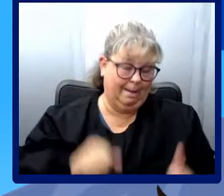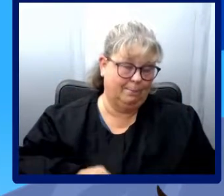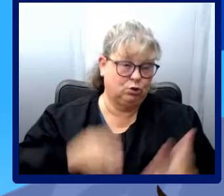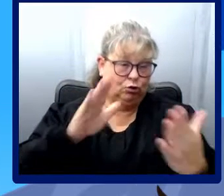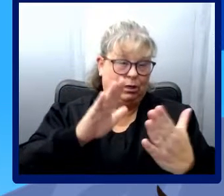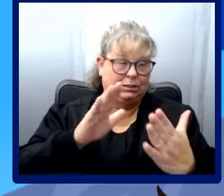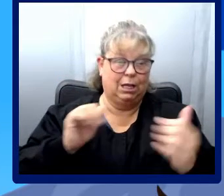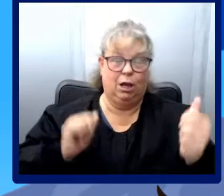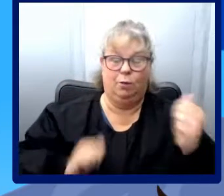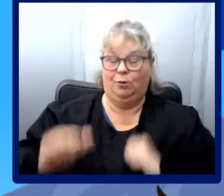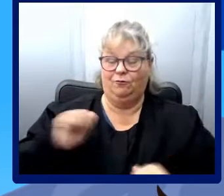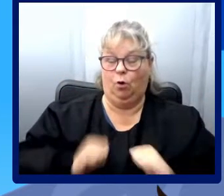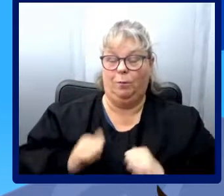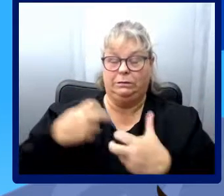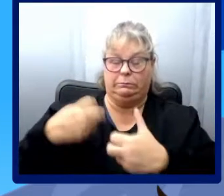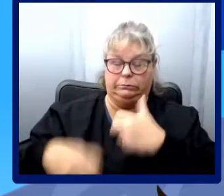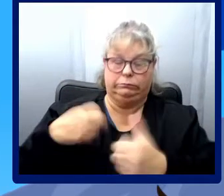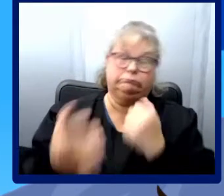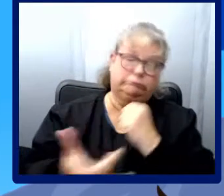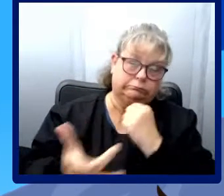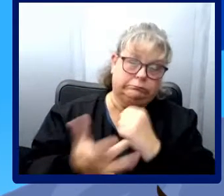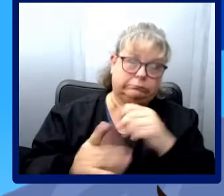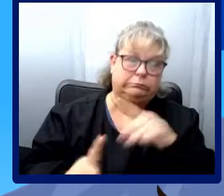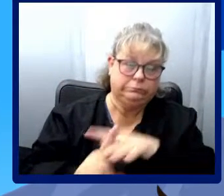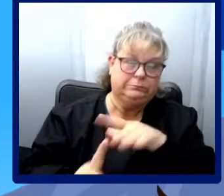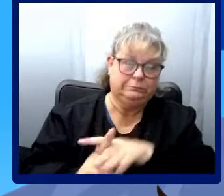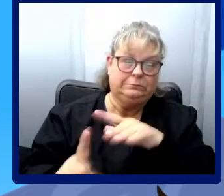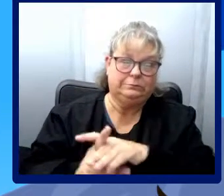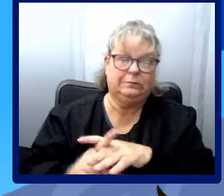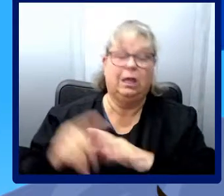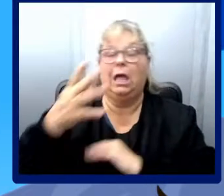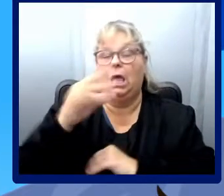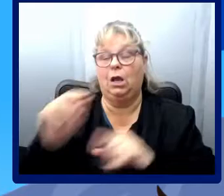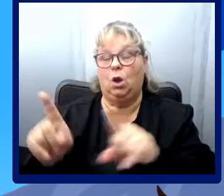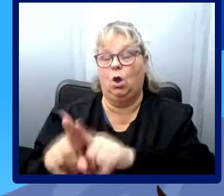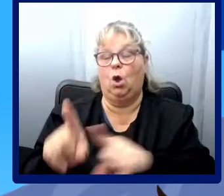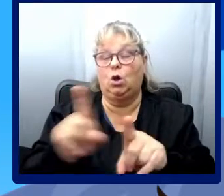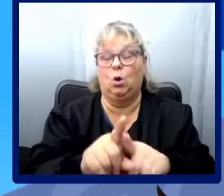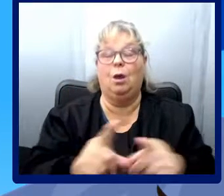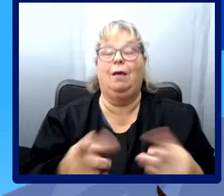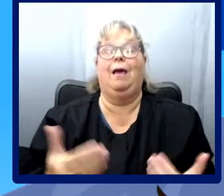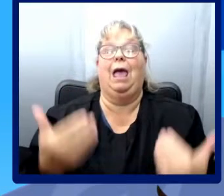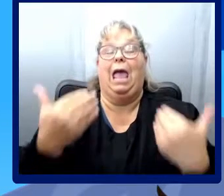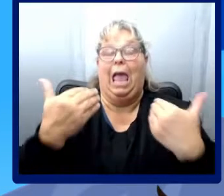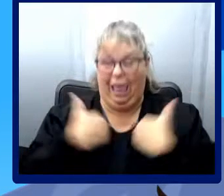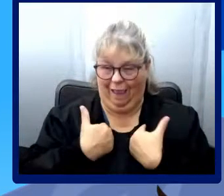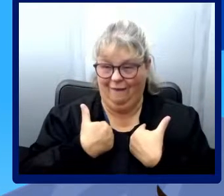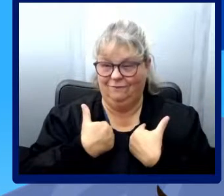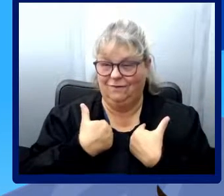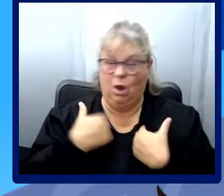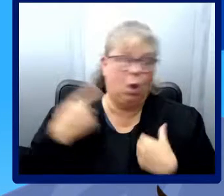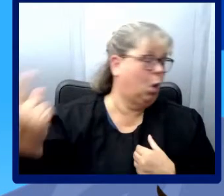mientras se actualizan múltiples registros al mismo tiempo. Y los flujos tienen depuración. Como hemos mencionado, siempre hay una posibilidad